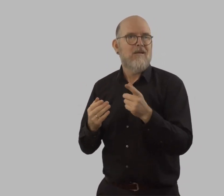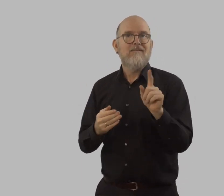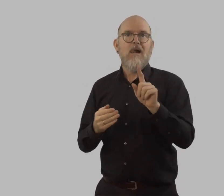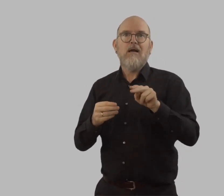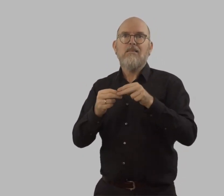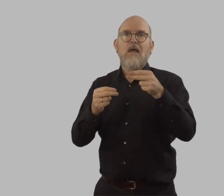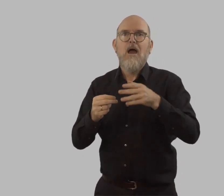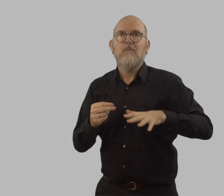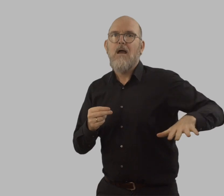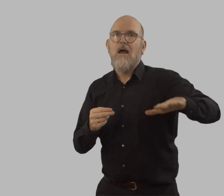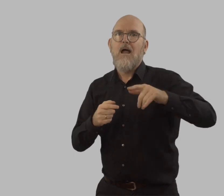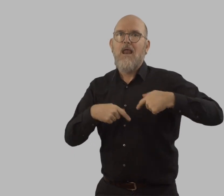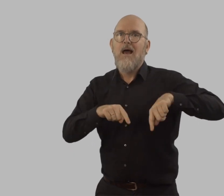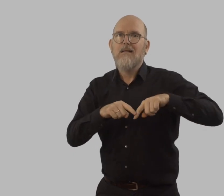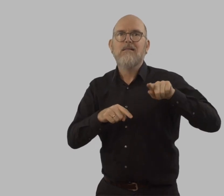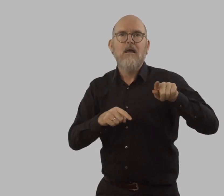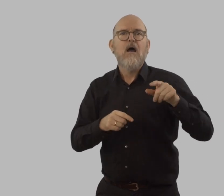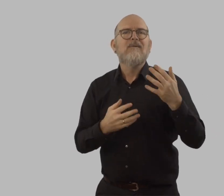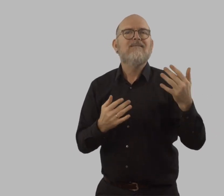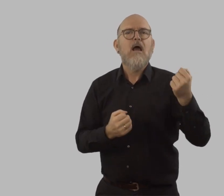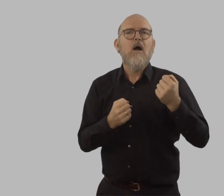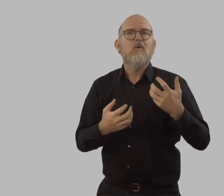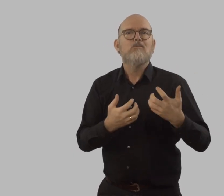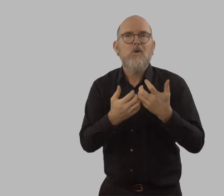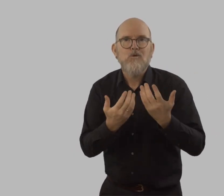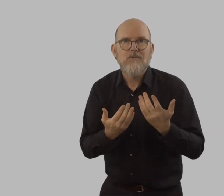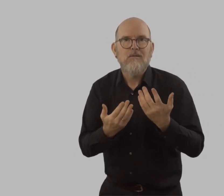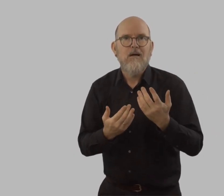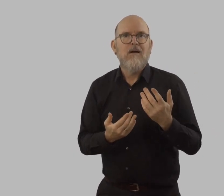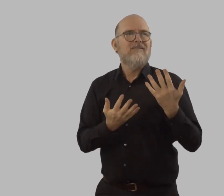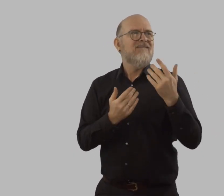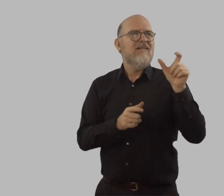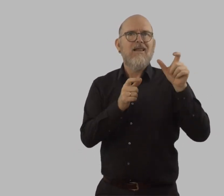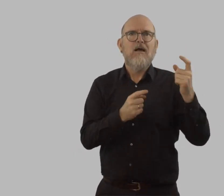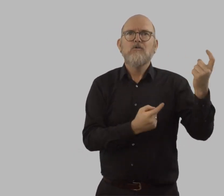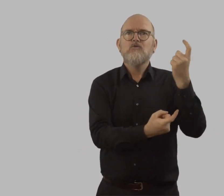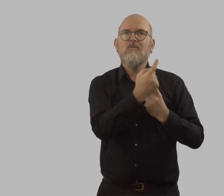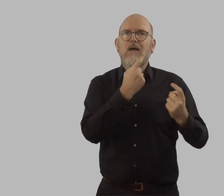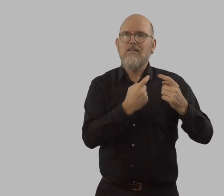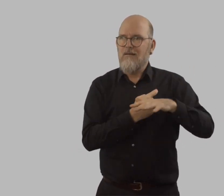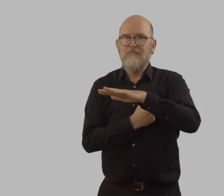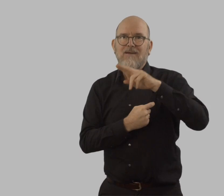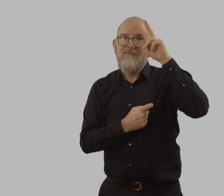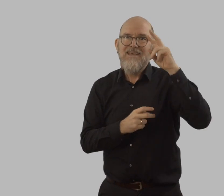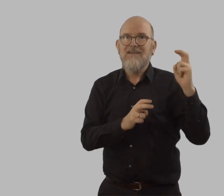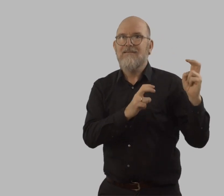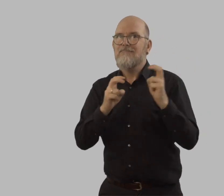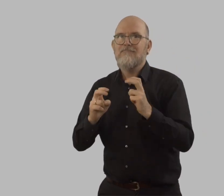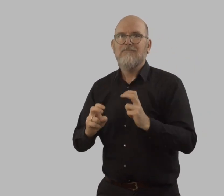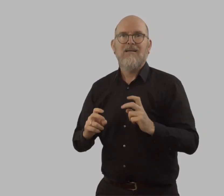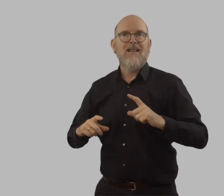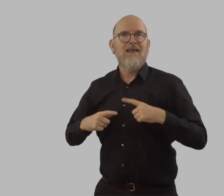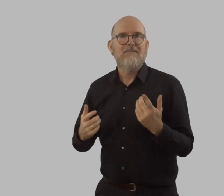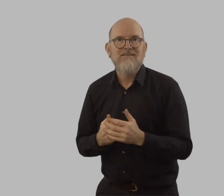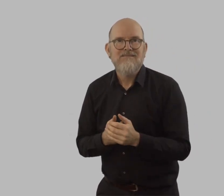Welches Nachbarland produziert wie viele Autos? Wie viele Zuwanderer leben in Wien?